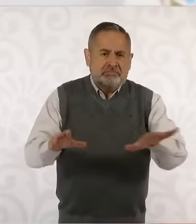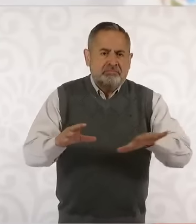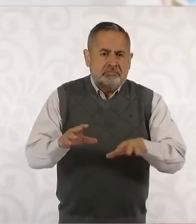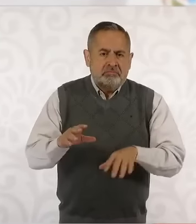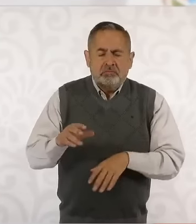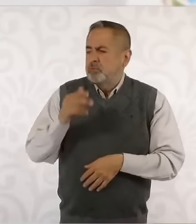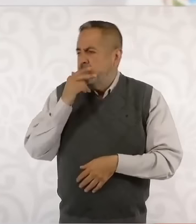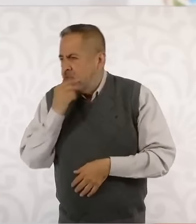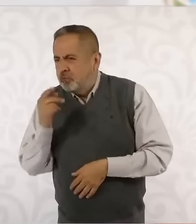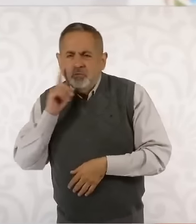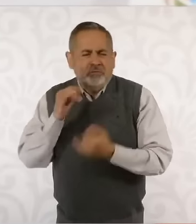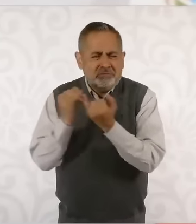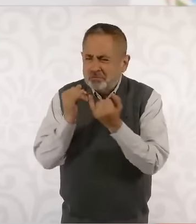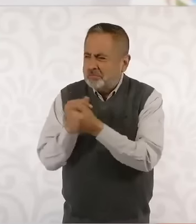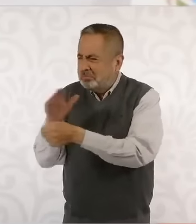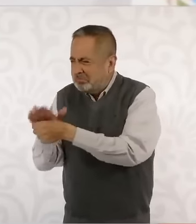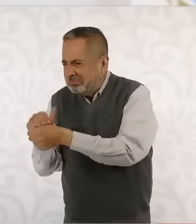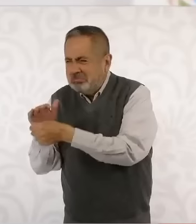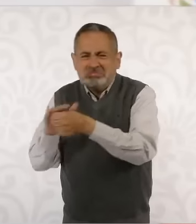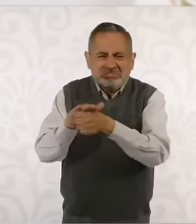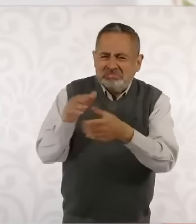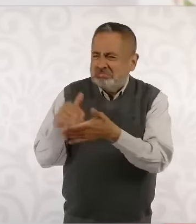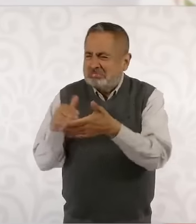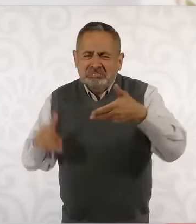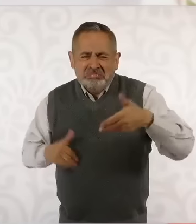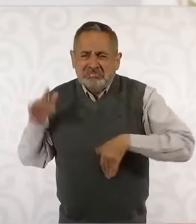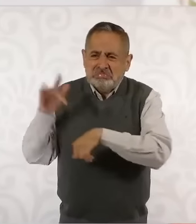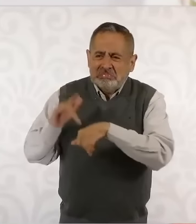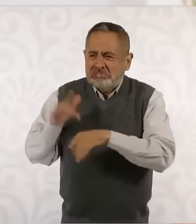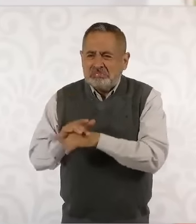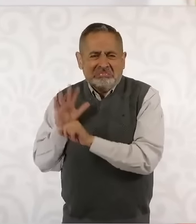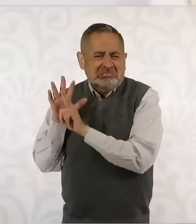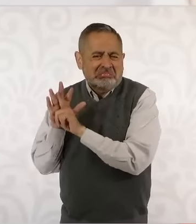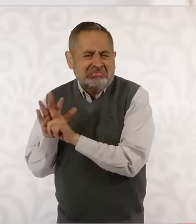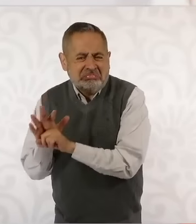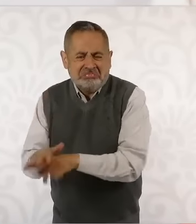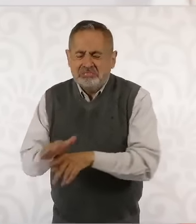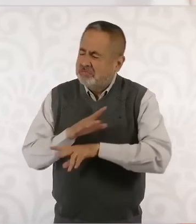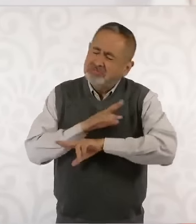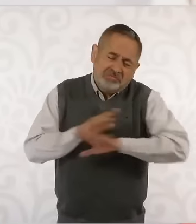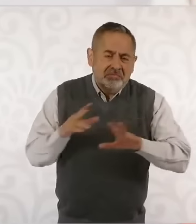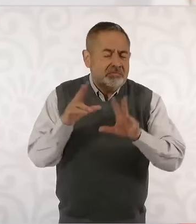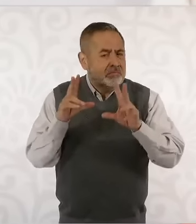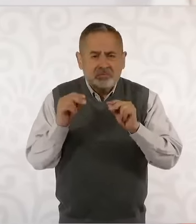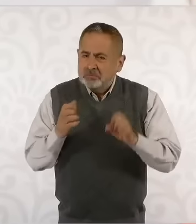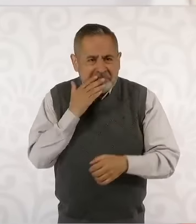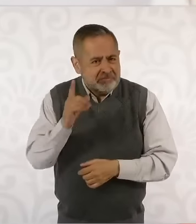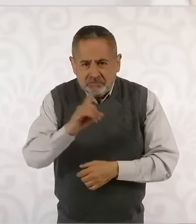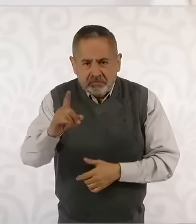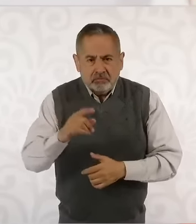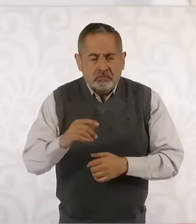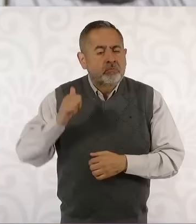a las mujeres decir hay cosas que no están bien. Cuando estuve en la alcaldía Tlalpan, después lo